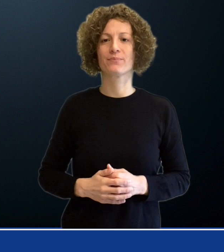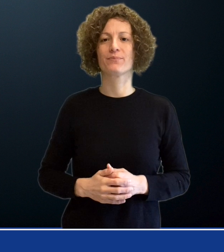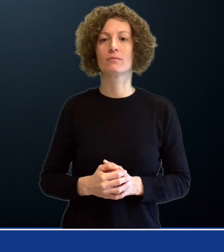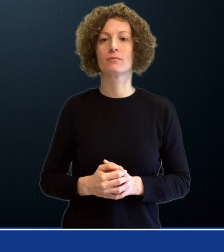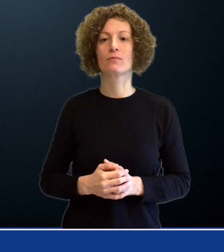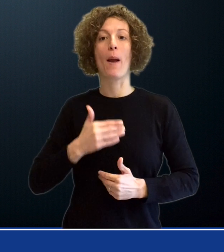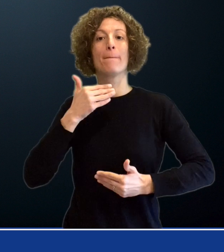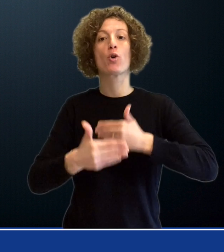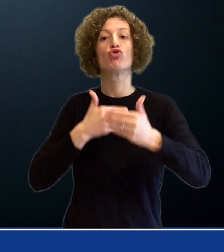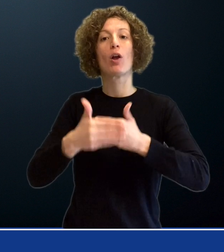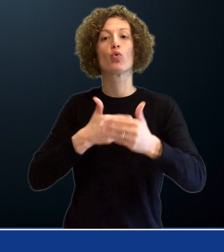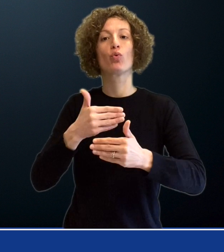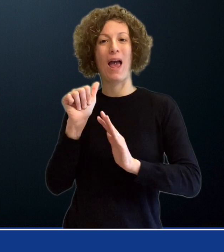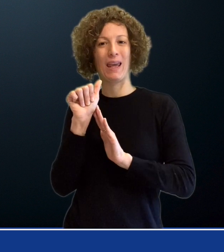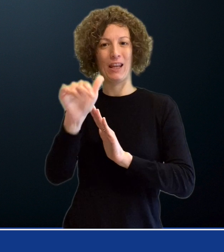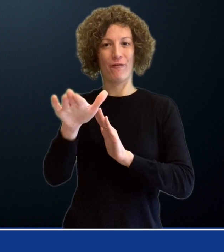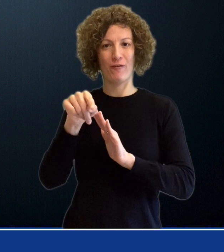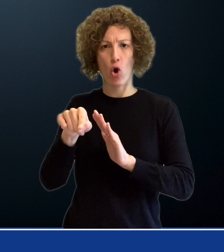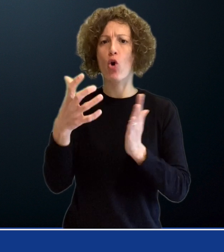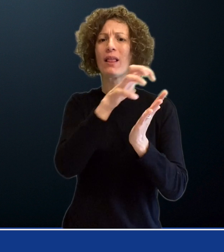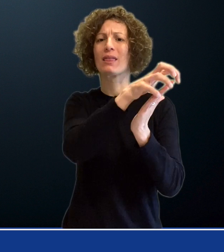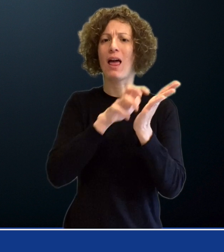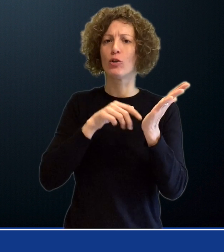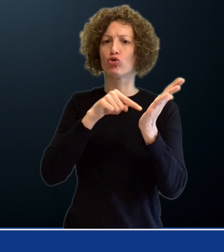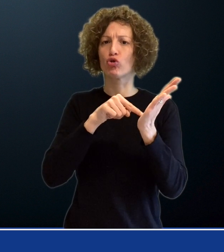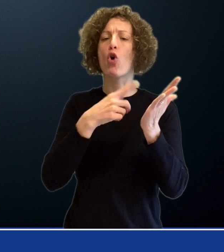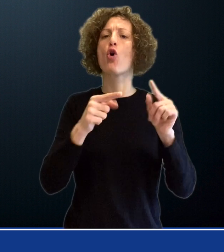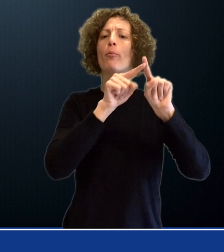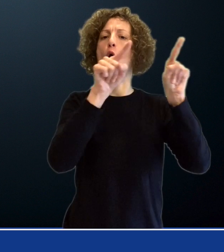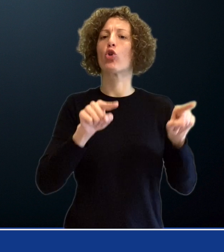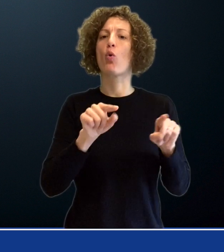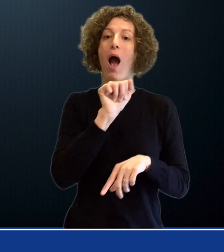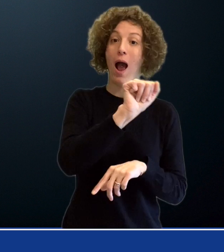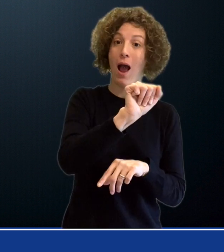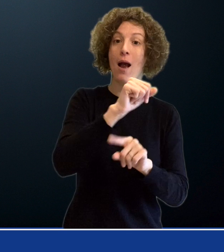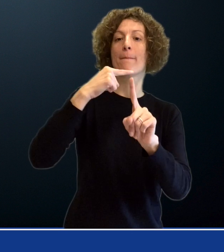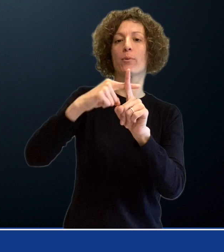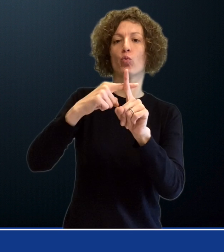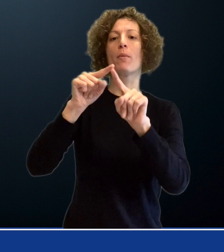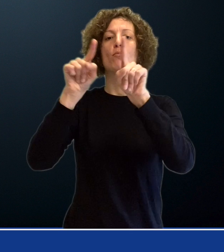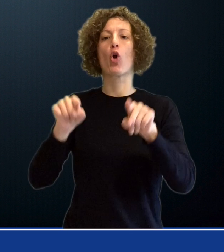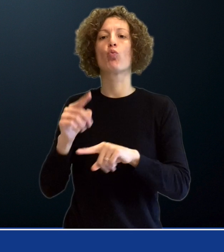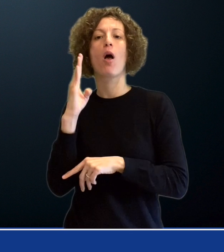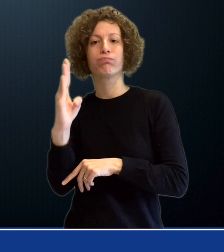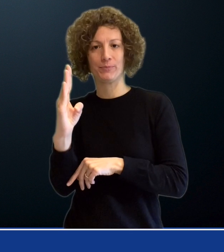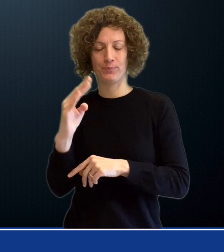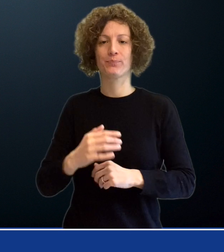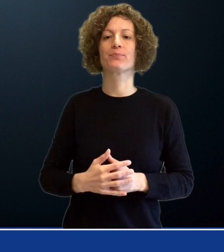Procedura di invio Testo (modulo A + modulo B)